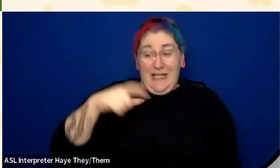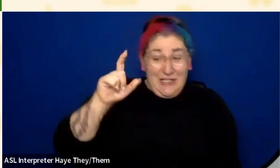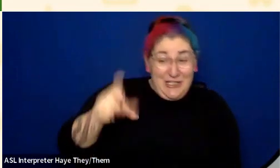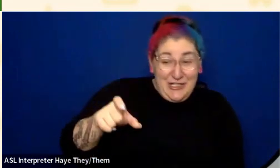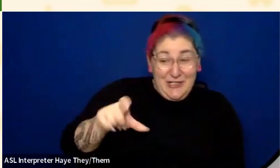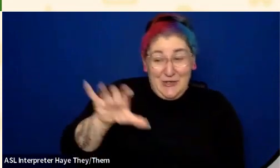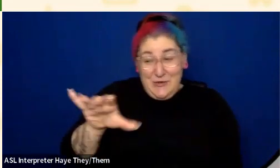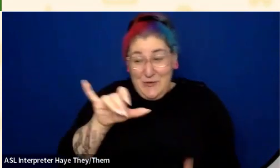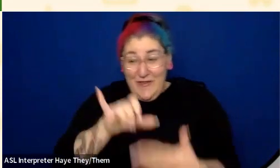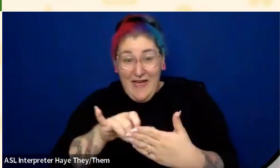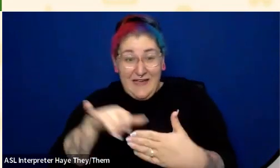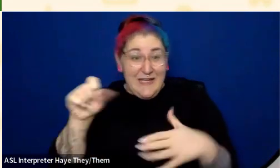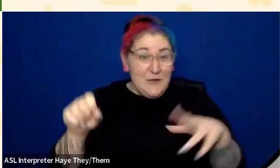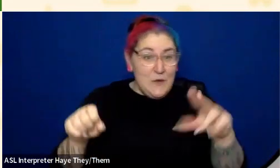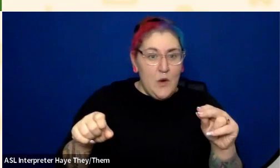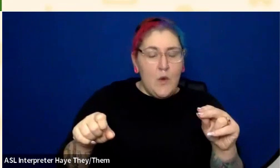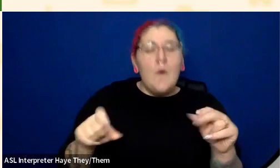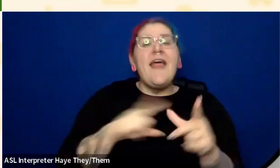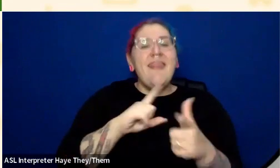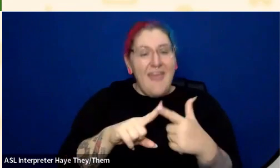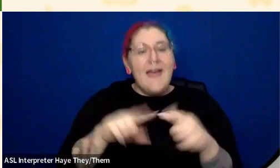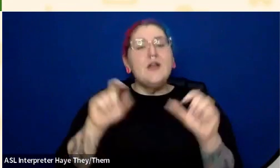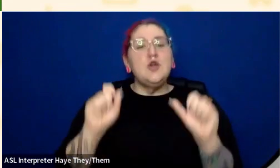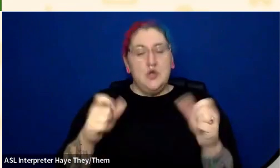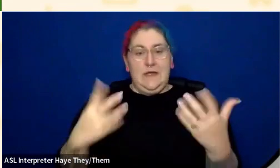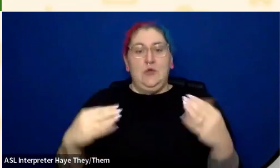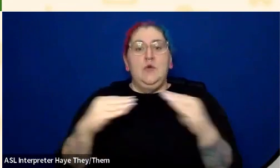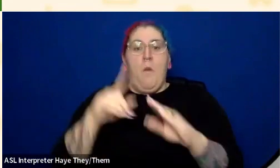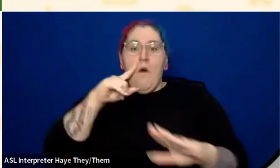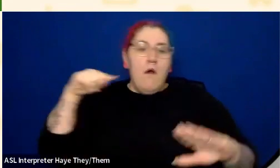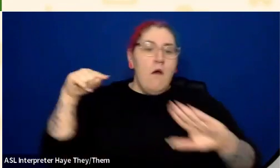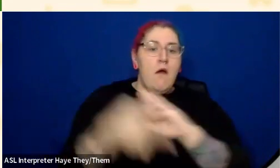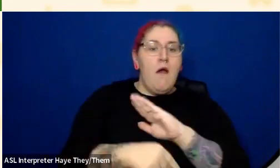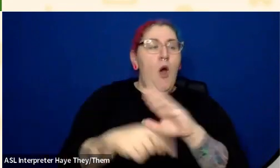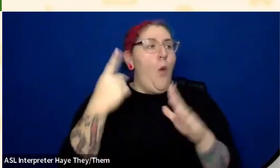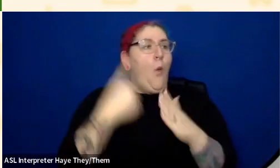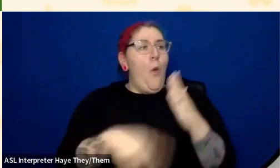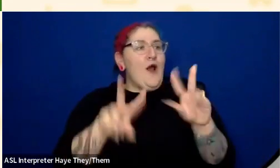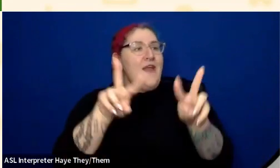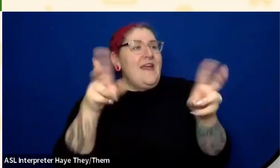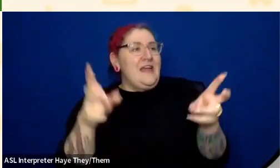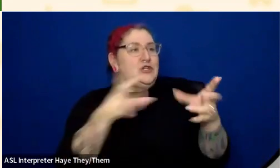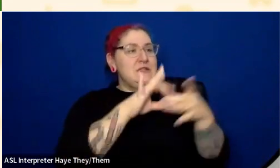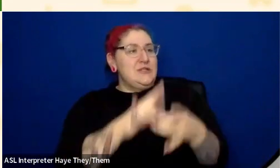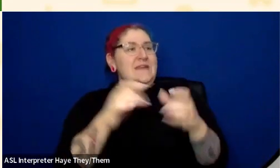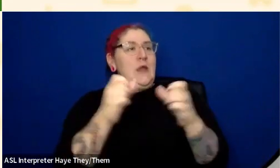¿Cuáles son los problemas que la gente podría tener con el movimiento y la animación? y ¿qué podemos hacer para ayudarlos a utilizar nuestro sitio?